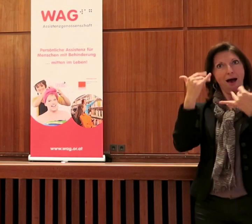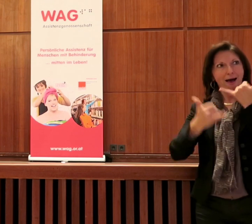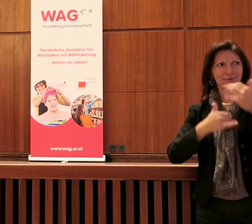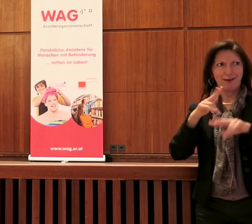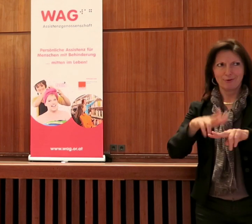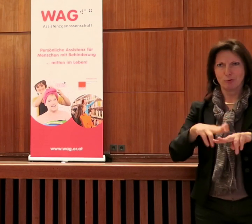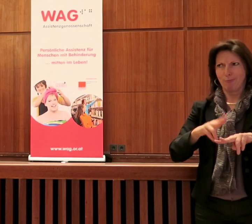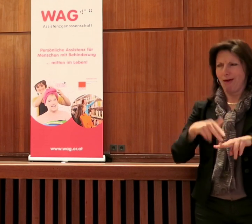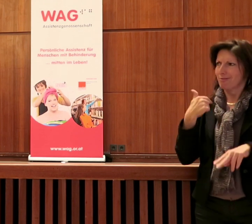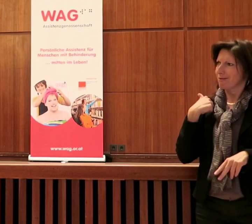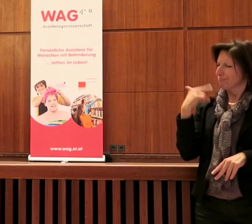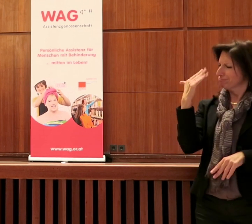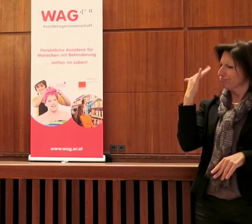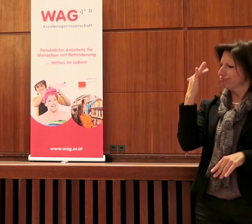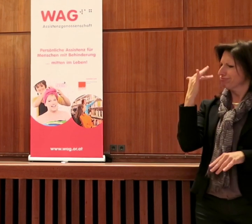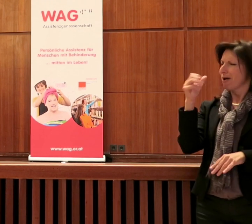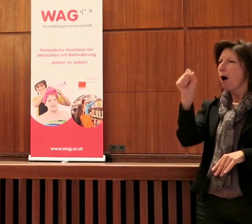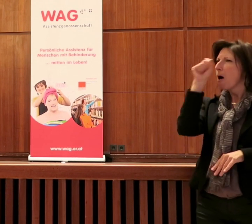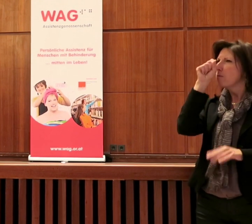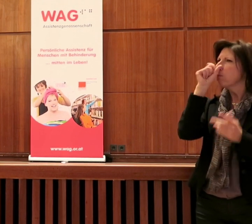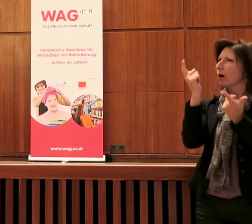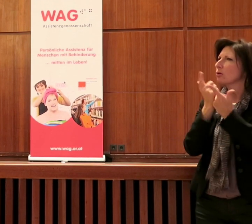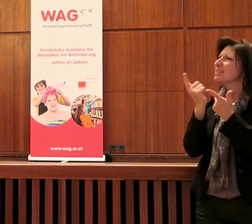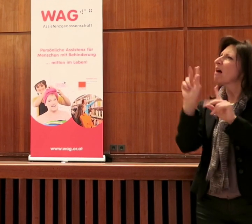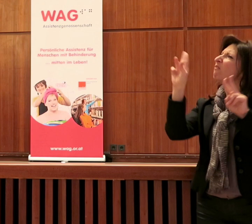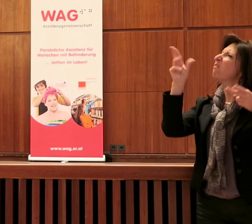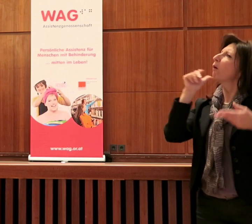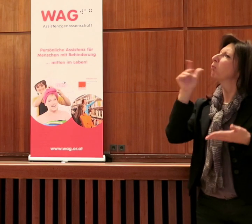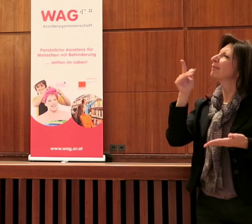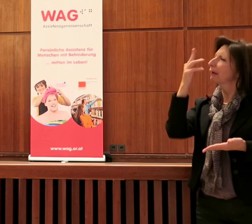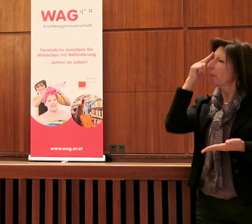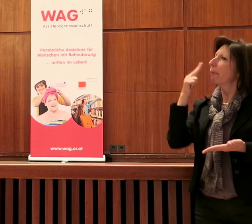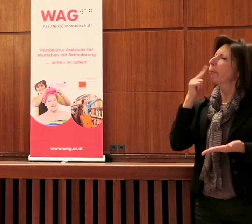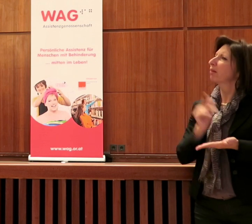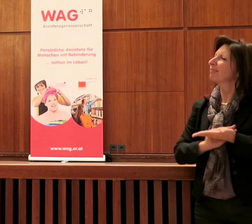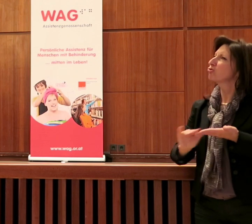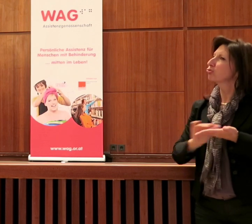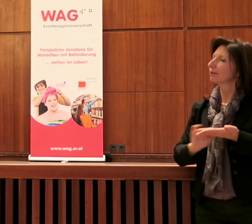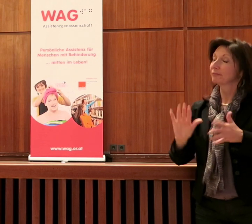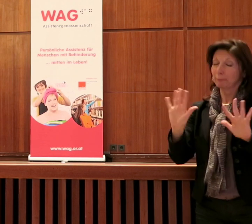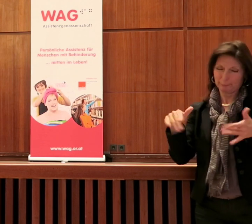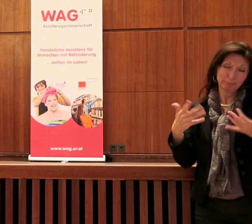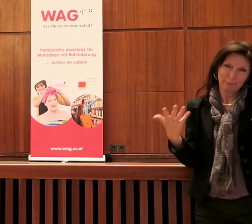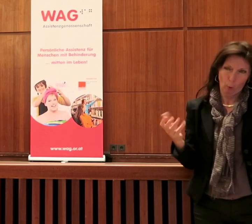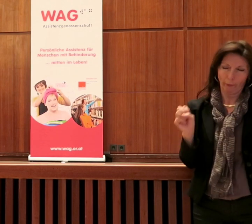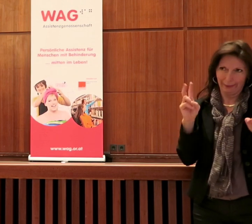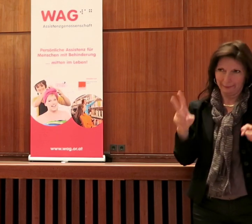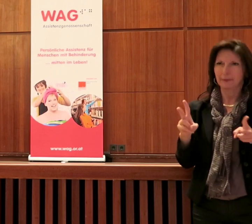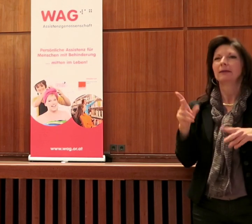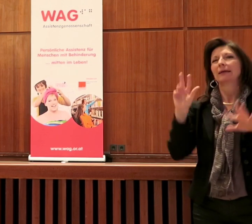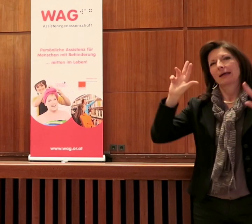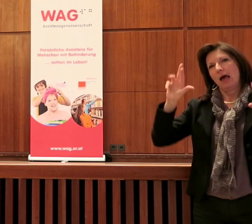So verändern sich die Interessen mit der Zeit. Aber, wie gesagt, jetzt haben wir ja gehört in Schweden hat sich das ja mittlerweile geändert.